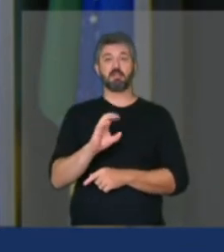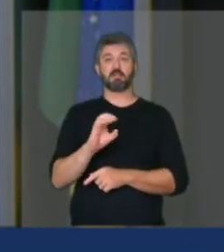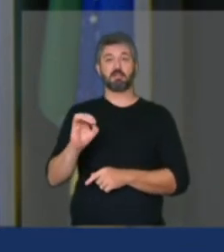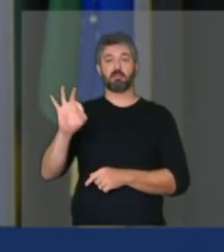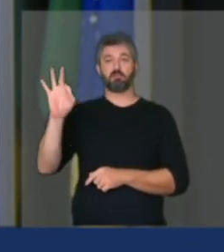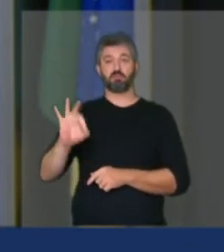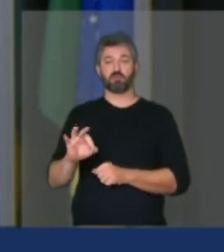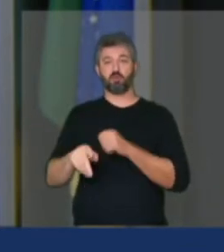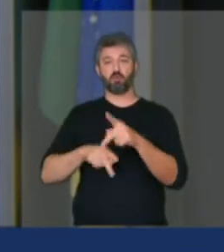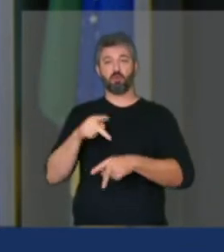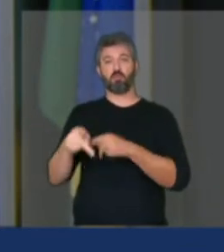INCLUSIVE, COM A SEGUNDA DOSE. INAUGUROU ONTEM UMA ACADEMIA,